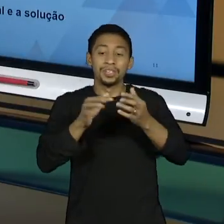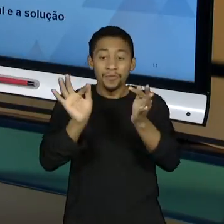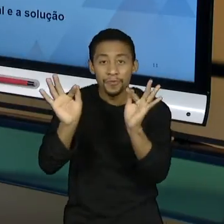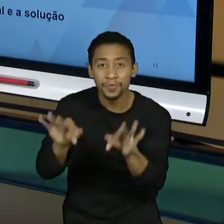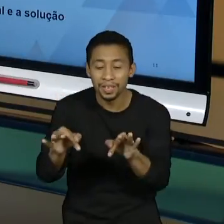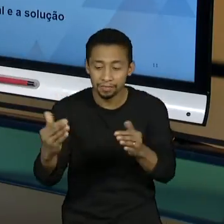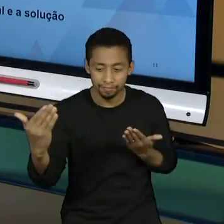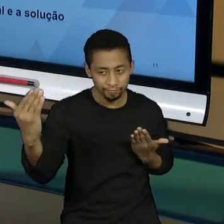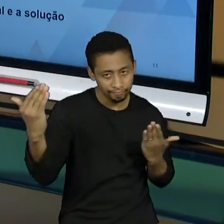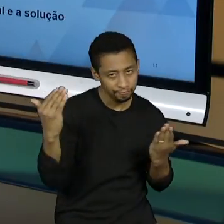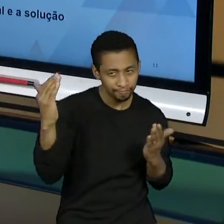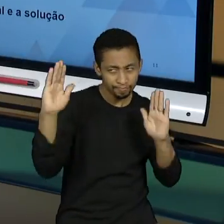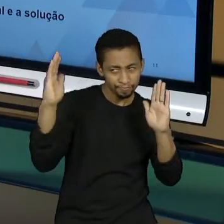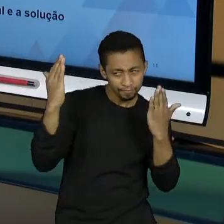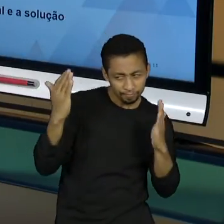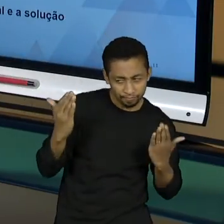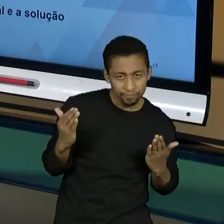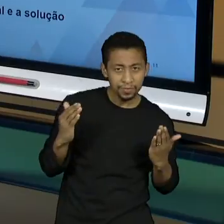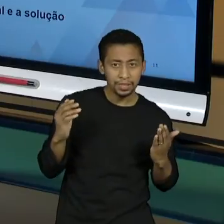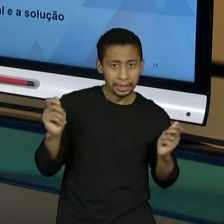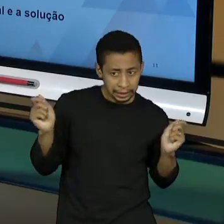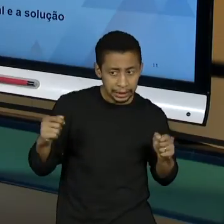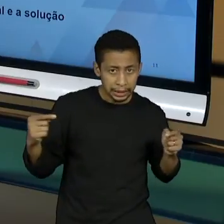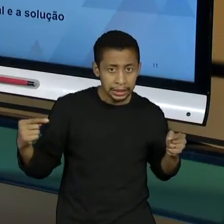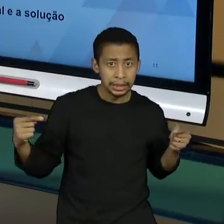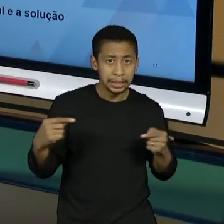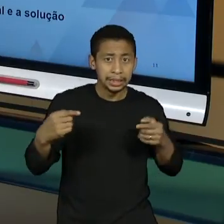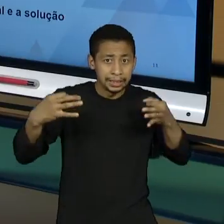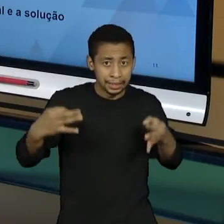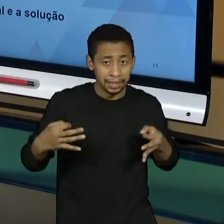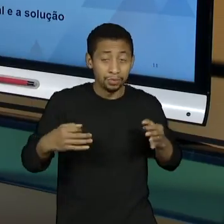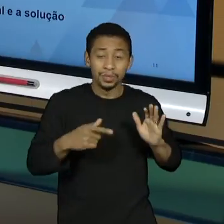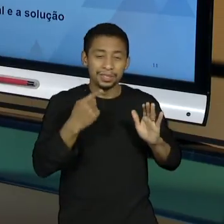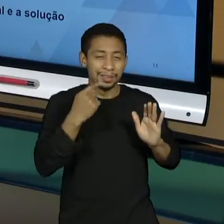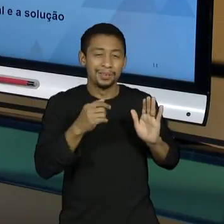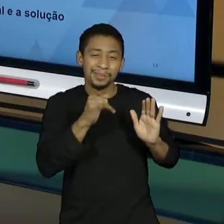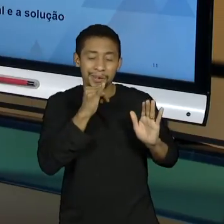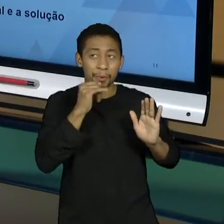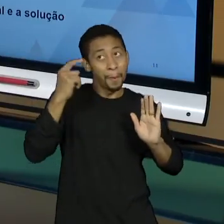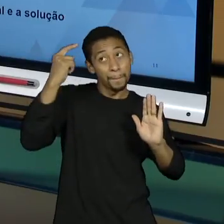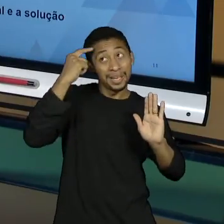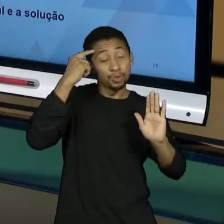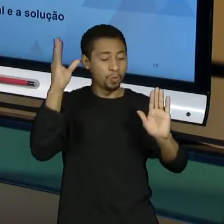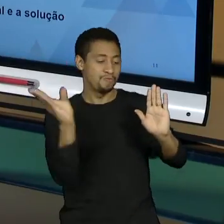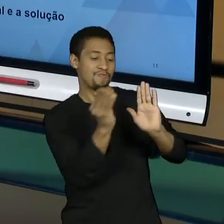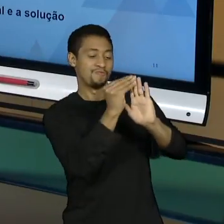PENSADO E O QUE VOCÊ REALMENTE FEZ? É COMUM A